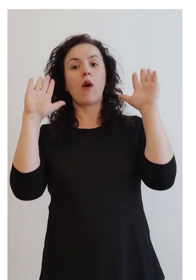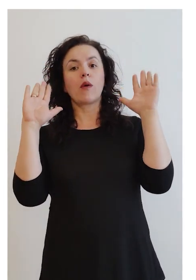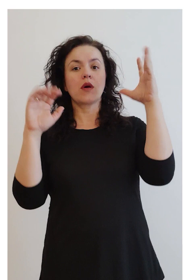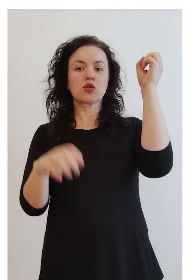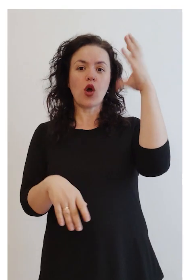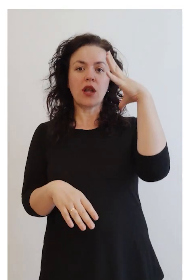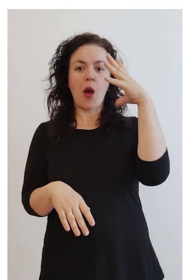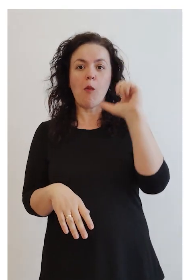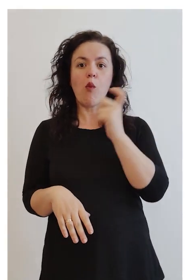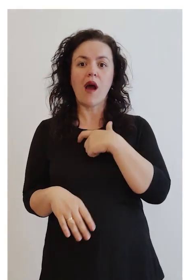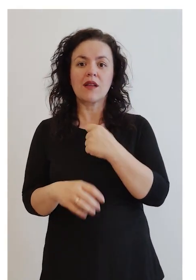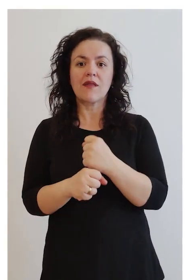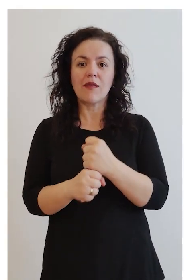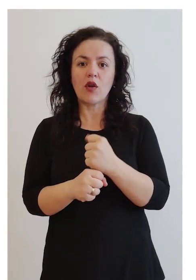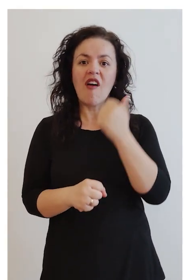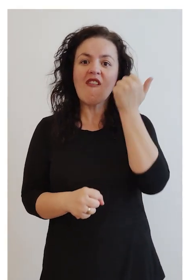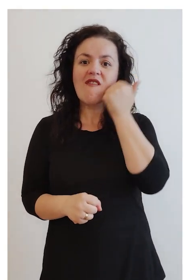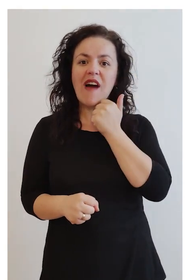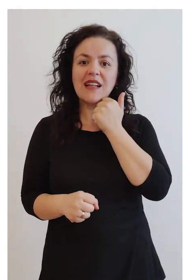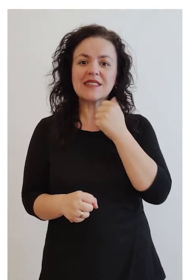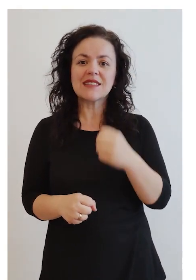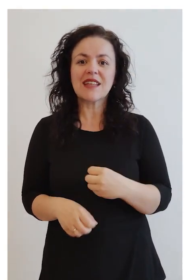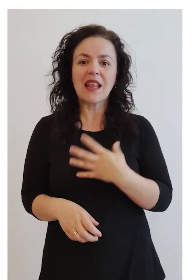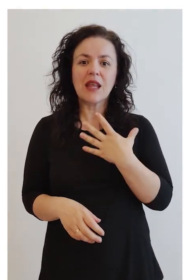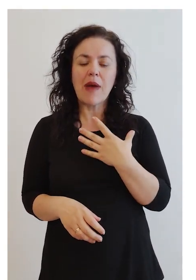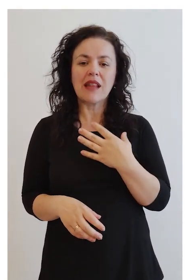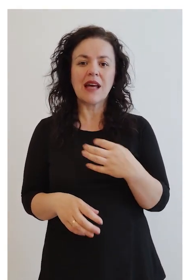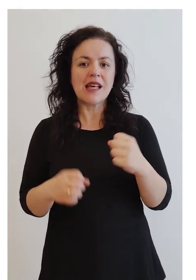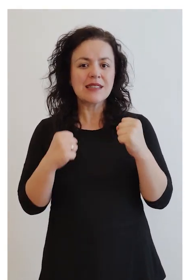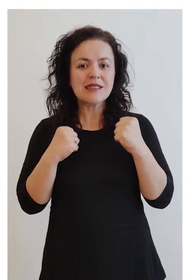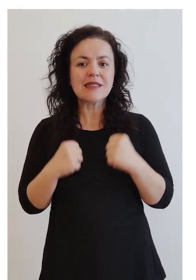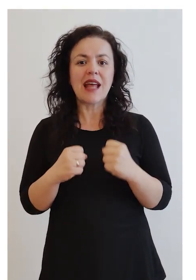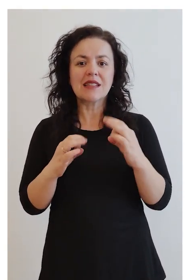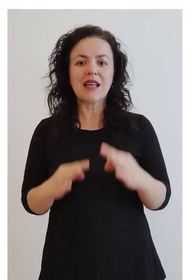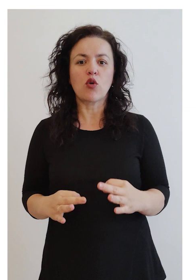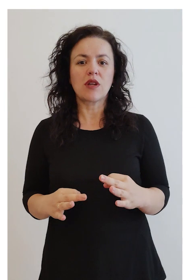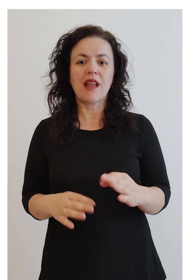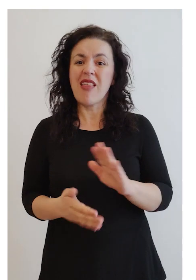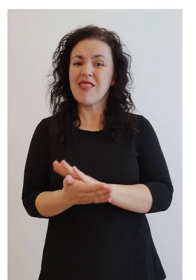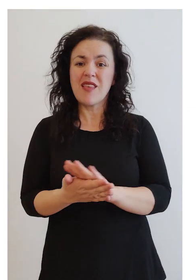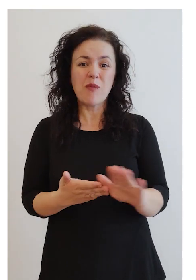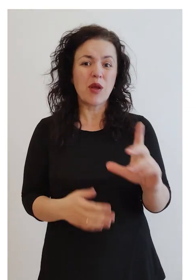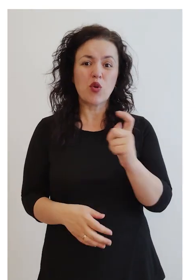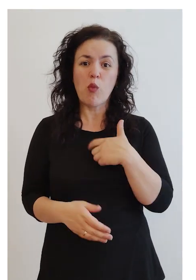Nimeni nu poate elimina complet toate riscurile la adresa siguranței sale.